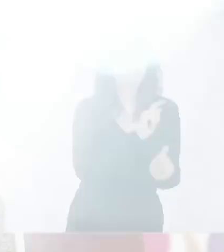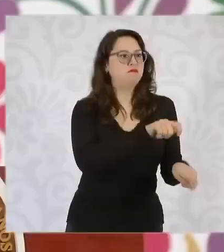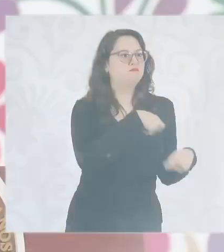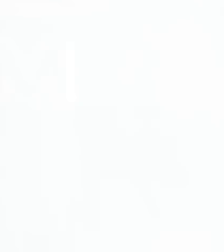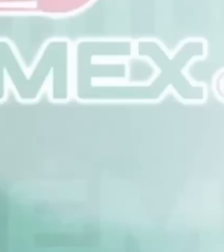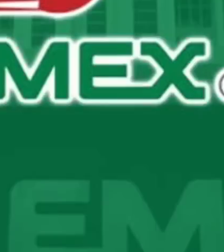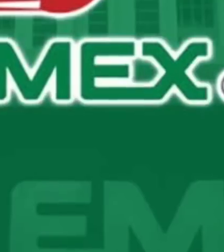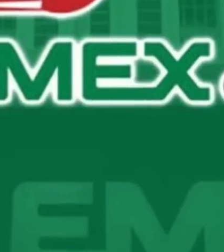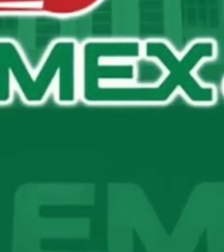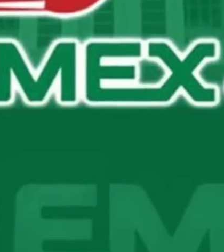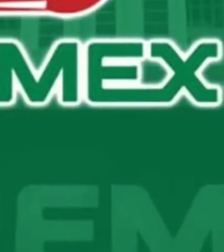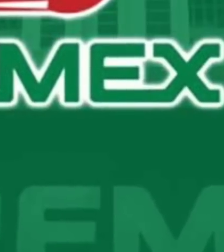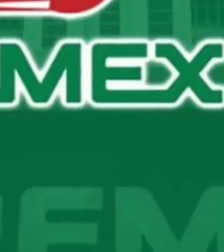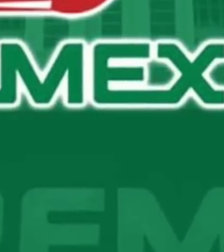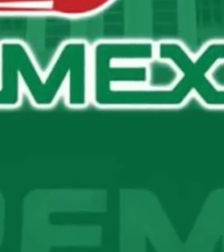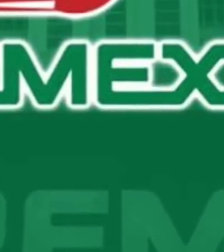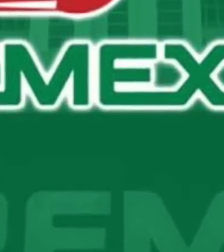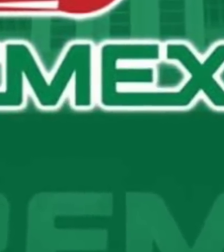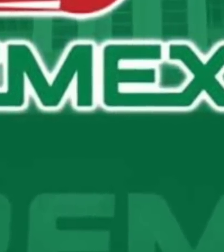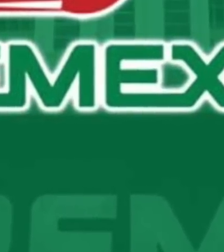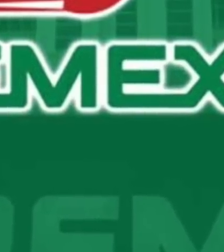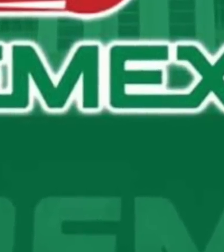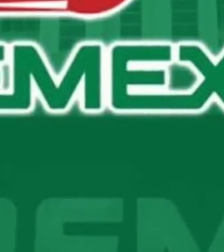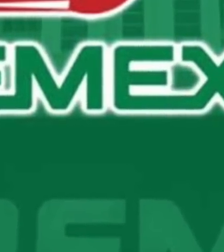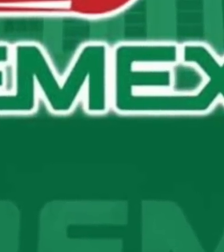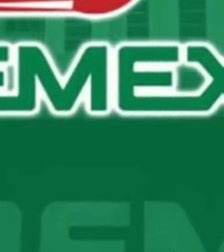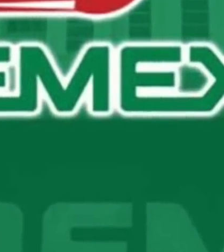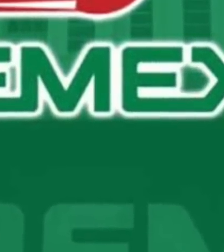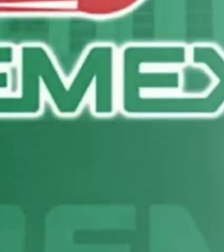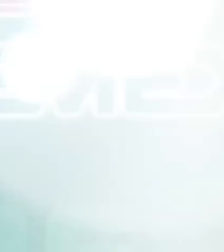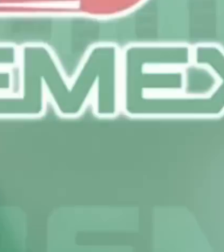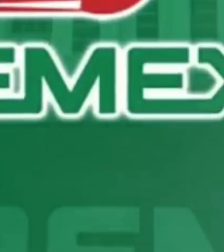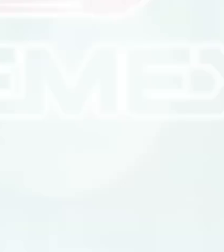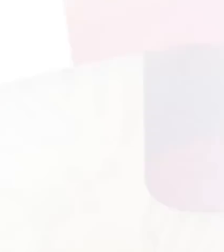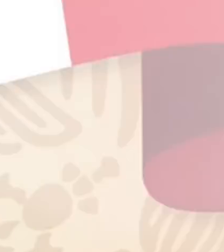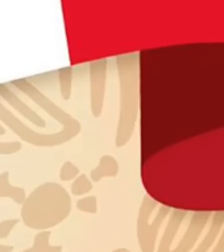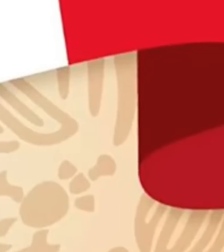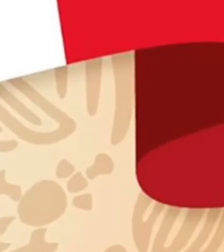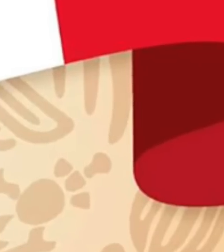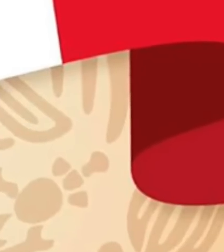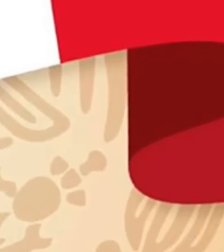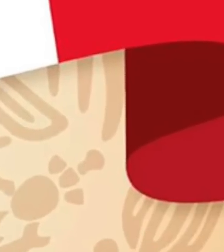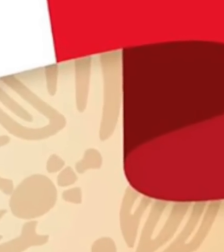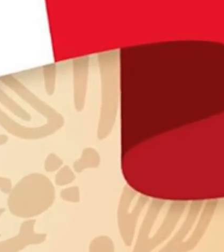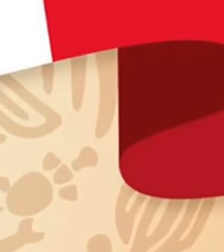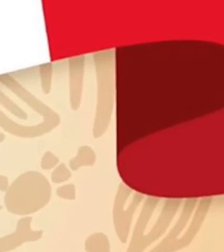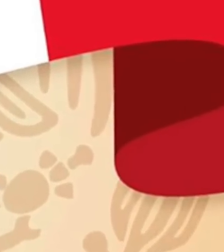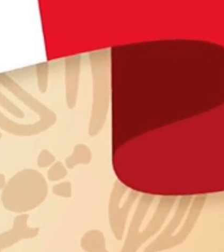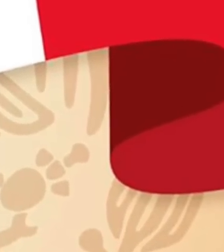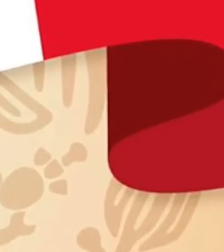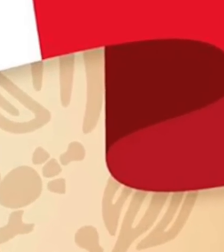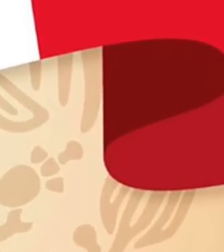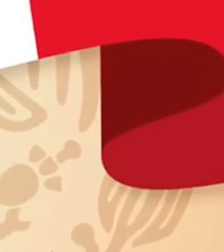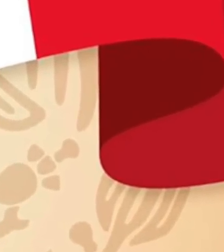Pemex vuelvan a ser del pueblo de México ya que se establece en el artículo 28 de la constitución en